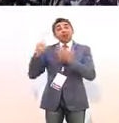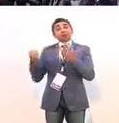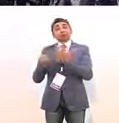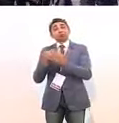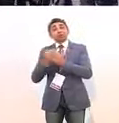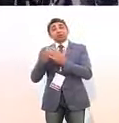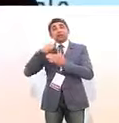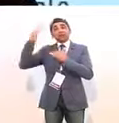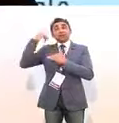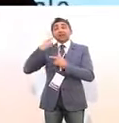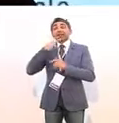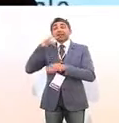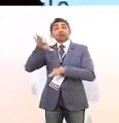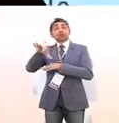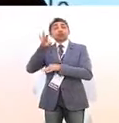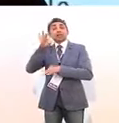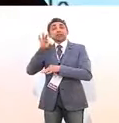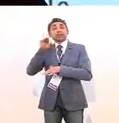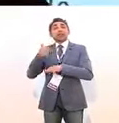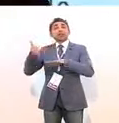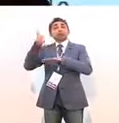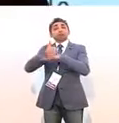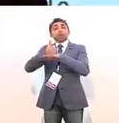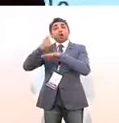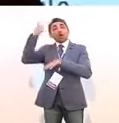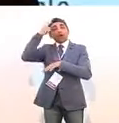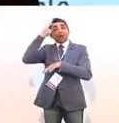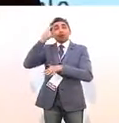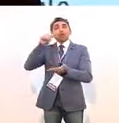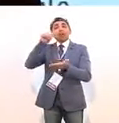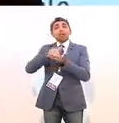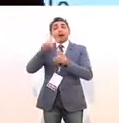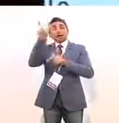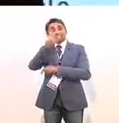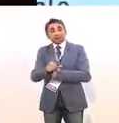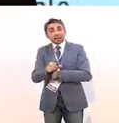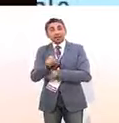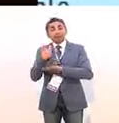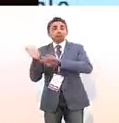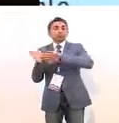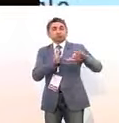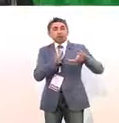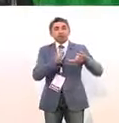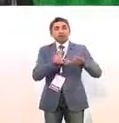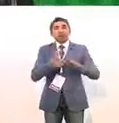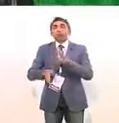la scelta della designazione del governatore della Banca d’Italia. Punto, a capo.